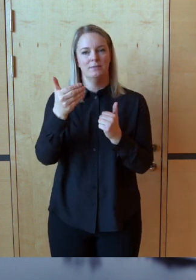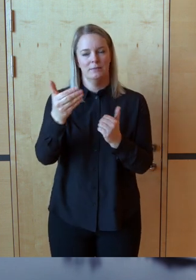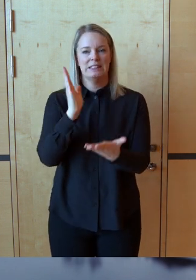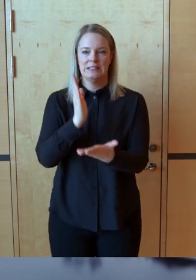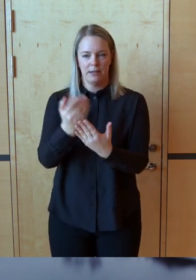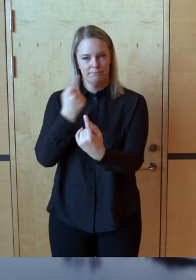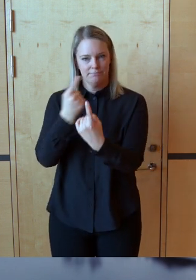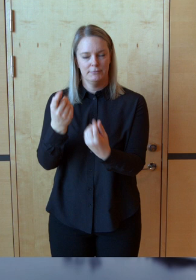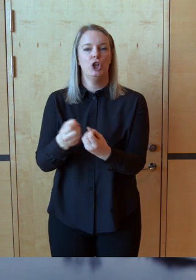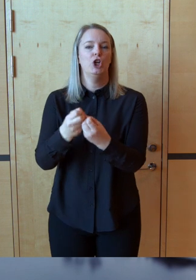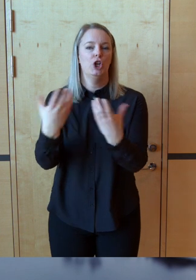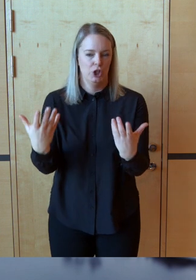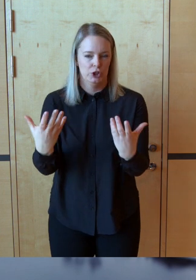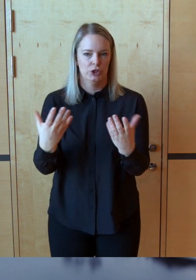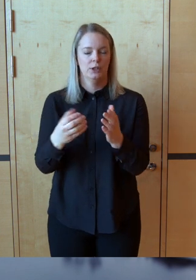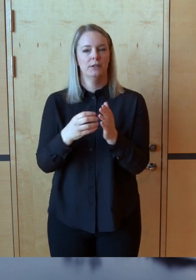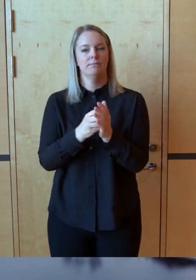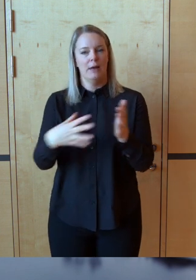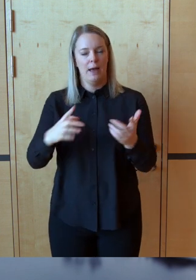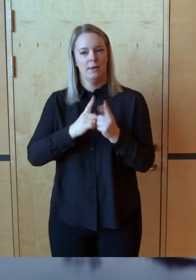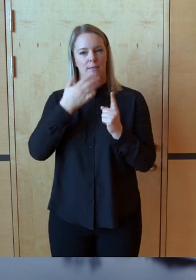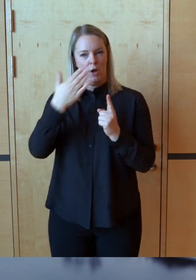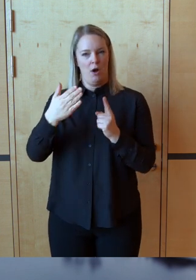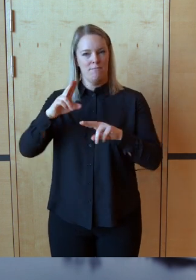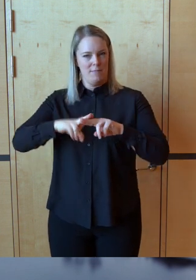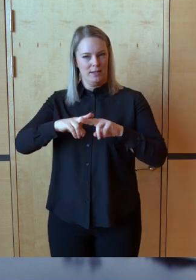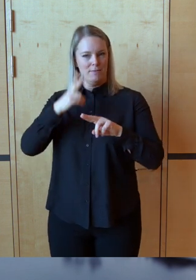En bra brandstation som precis som Peter tidigare